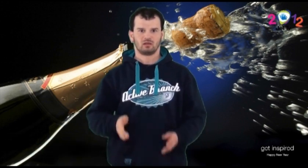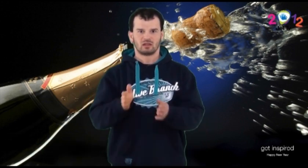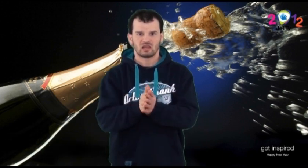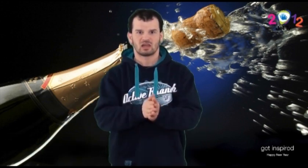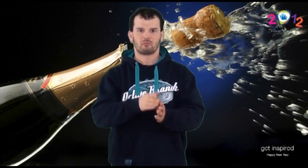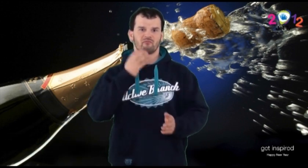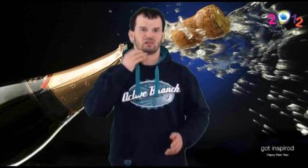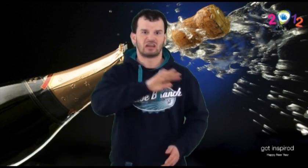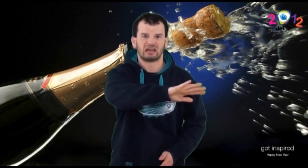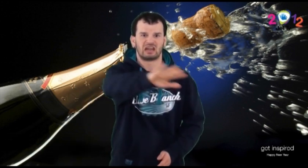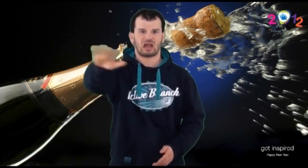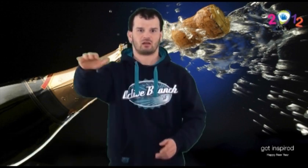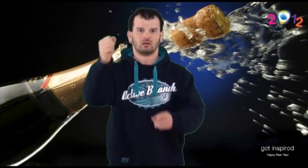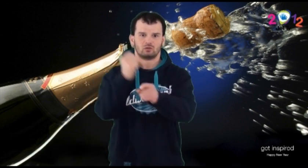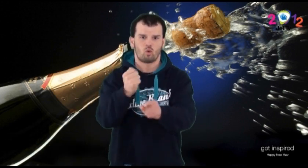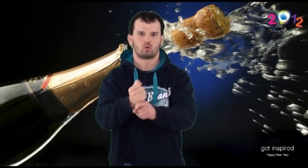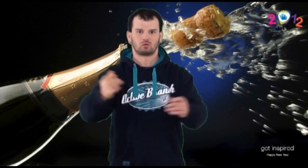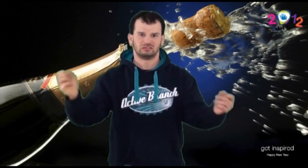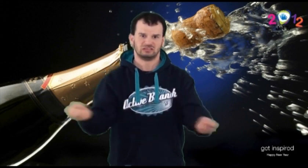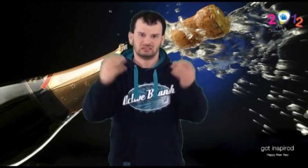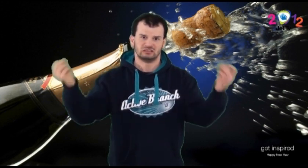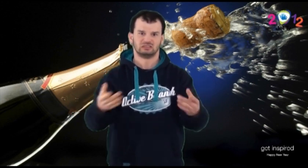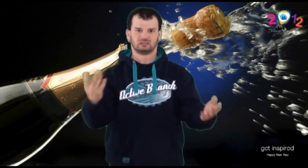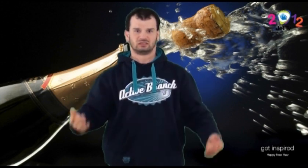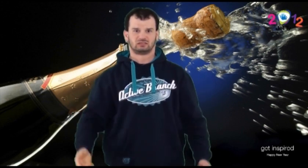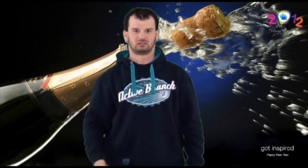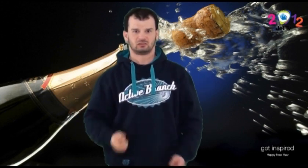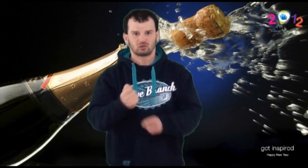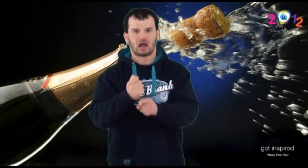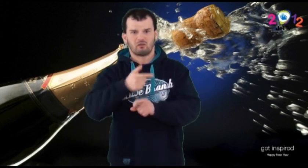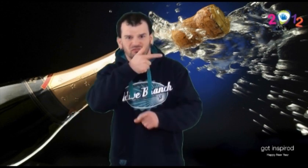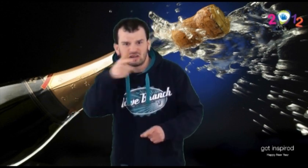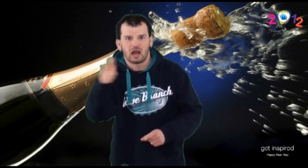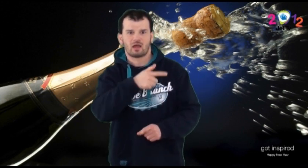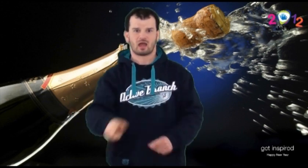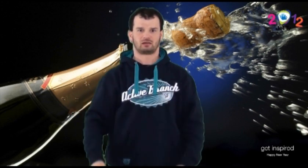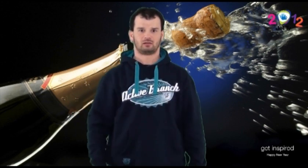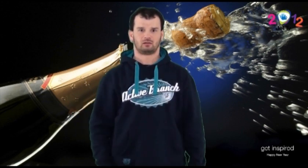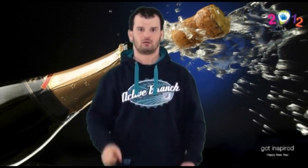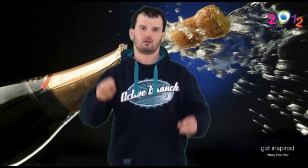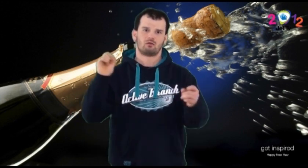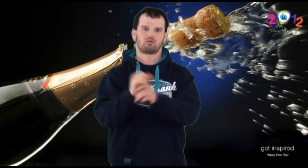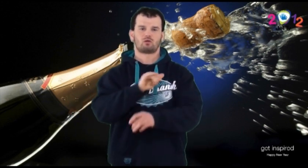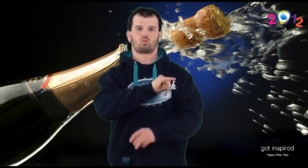Kérem a vidékieket, dolgozzatok! Csináljatok filmet!